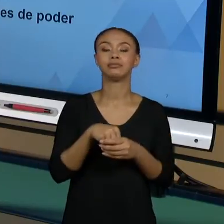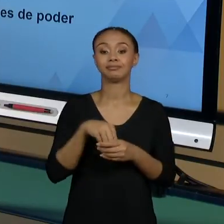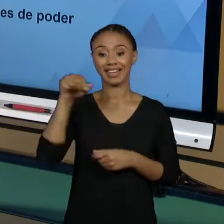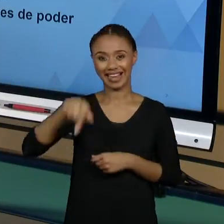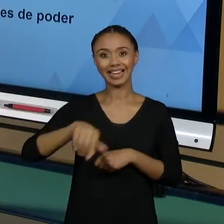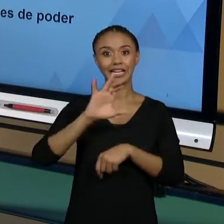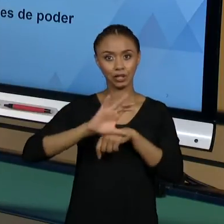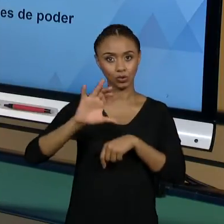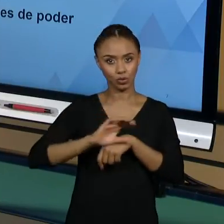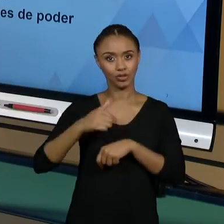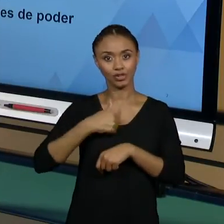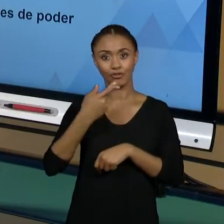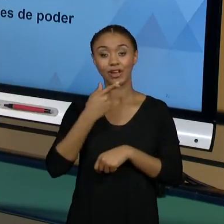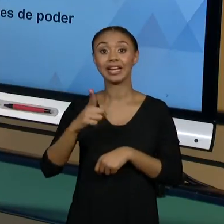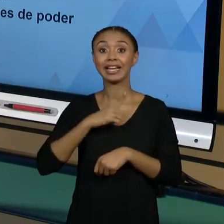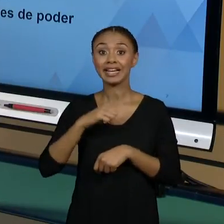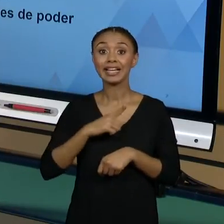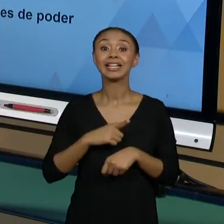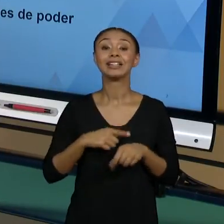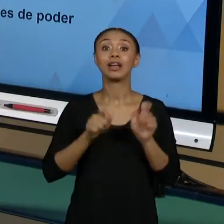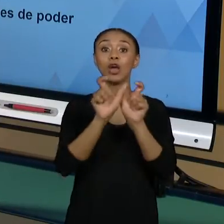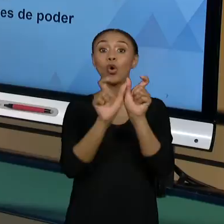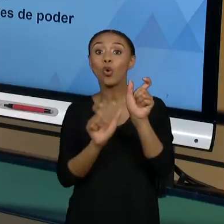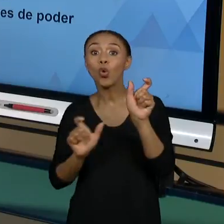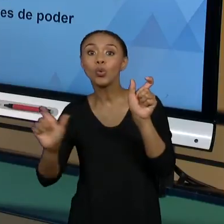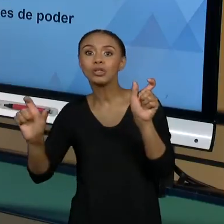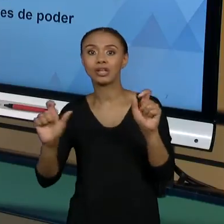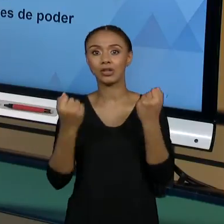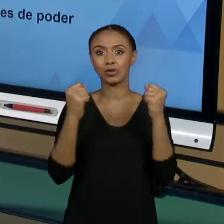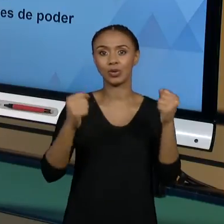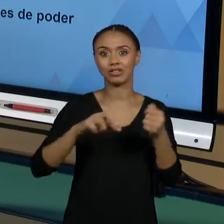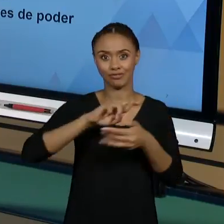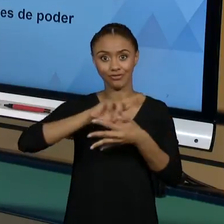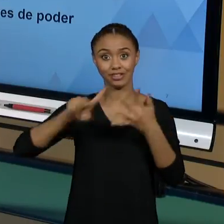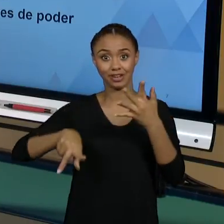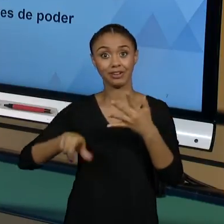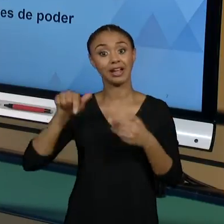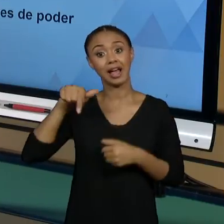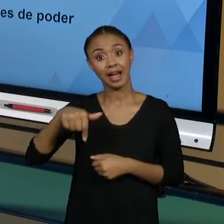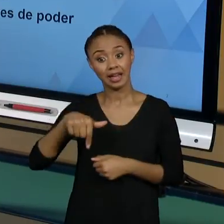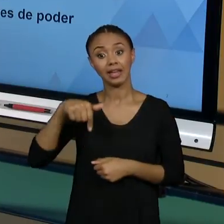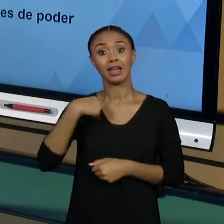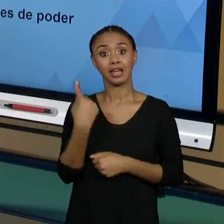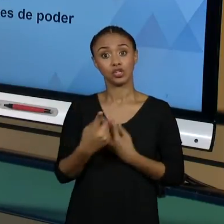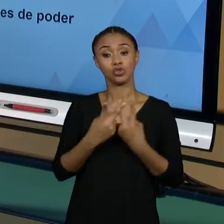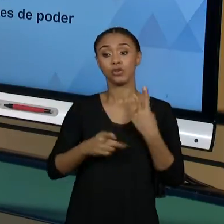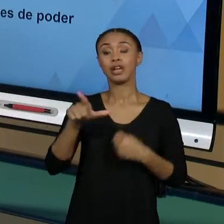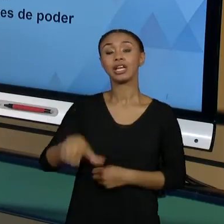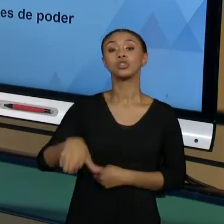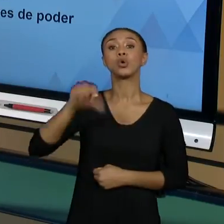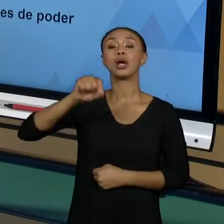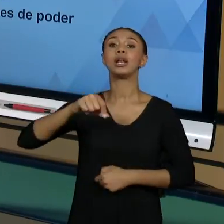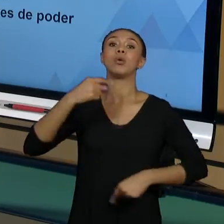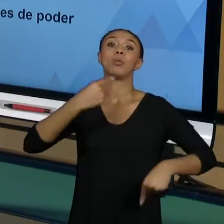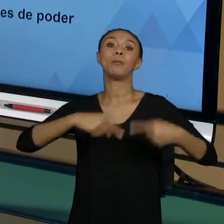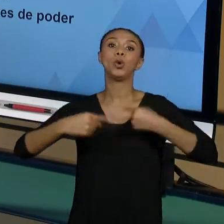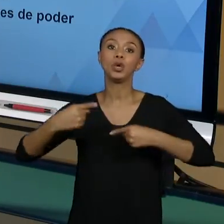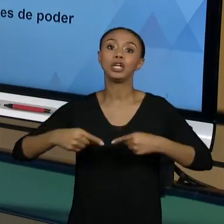VOCÊS: EXISTEM VÁRIAS CONCEPÇÕES DE EDUCAÇÃO FÍSICA, A NOSSA AQUI... FIZEMOS UMA OPÇÃO POLÍTICA, UMA OPÇÃO PEDAGÓGICA POR UMA DESSAS